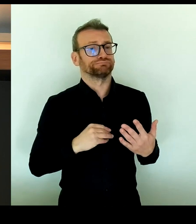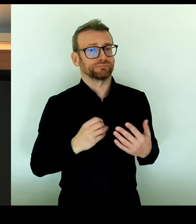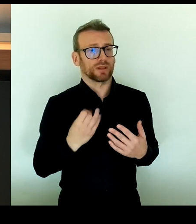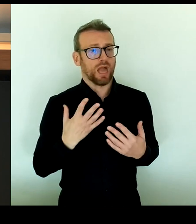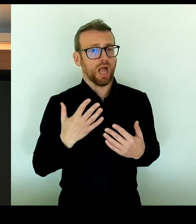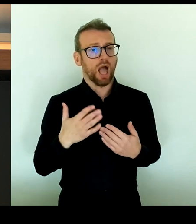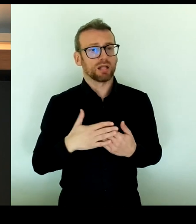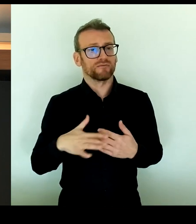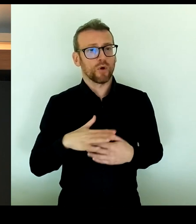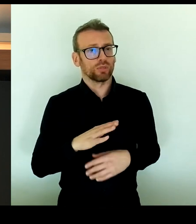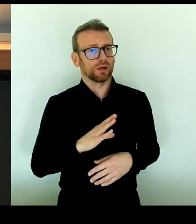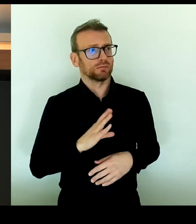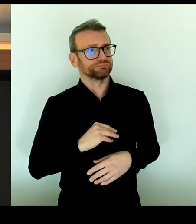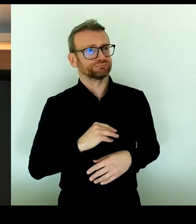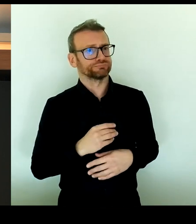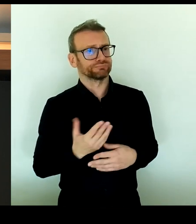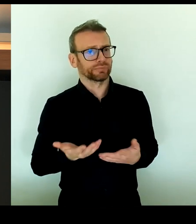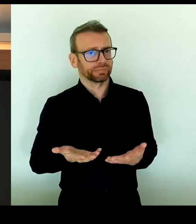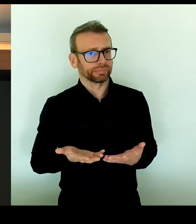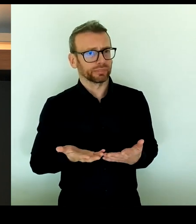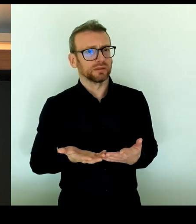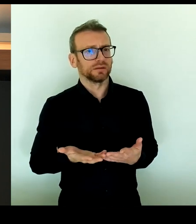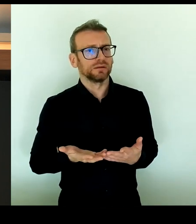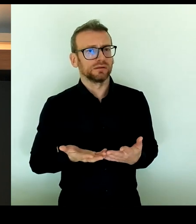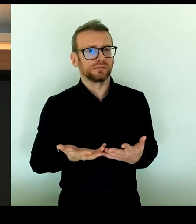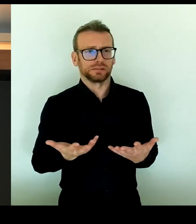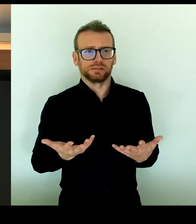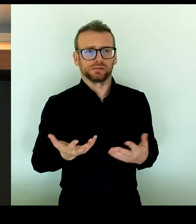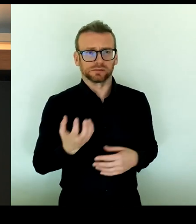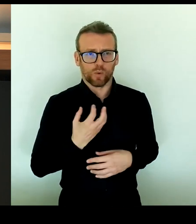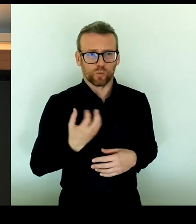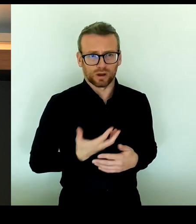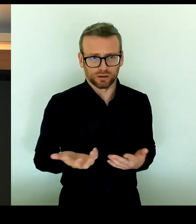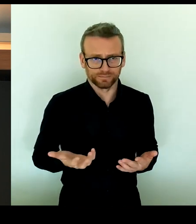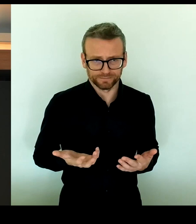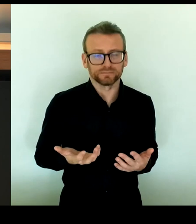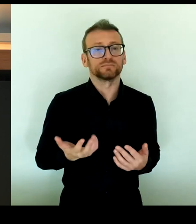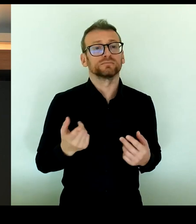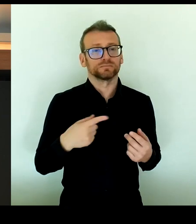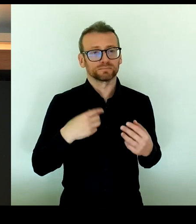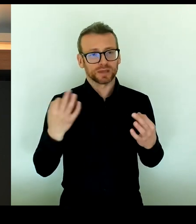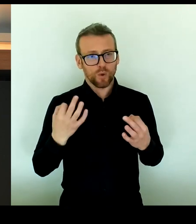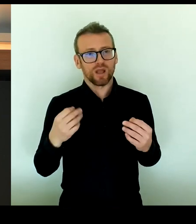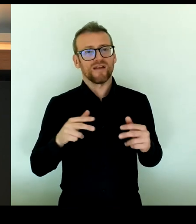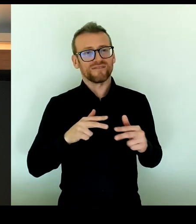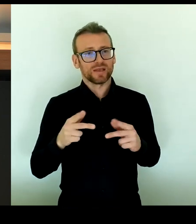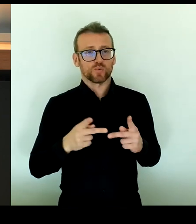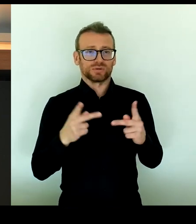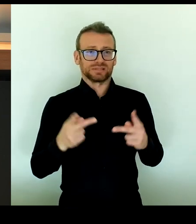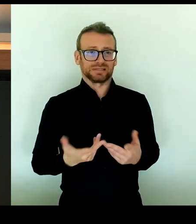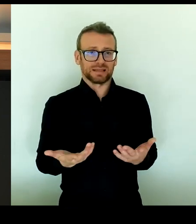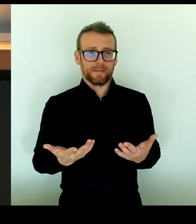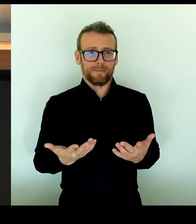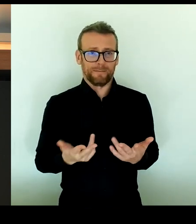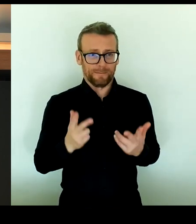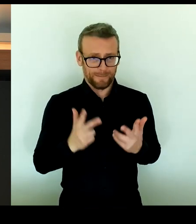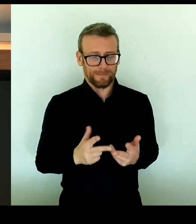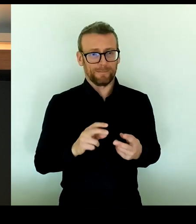dass ist ihm nicht gegeben ist, Verkehrsplanung und die Infrastruktur zügig